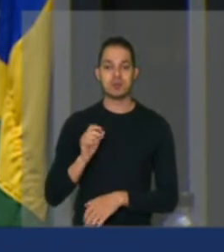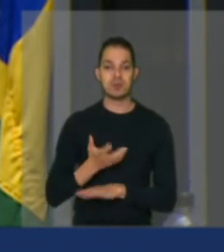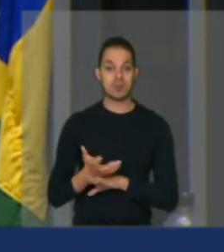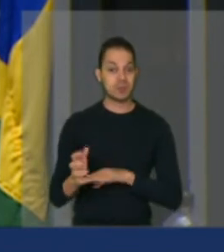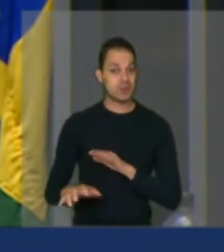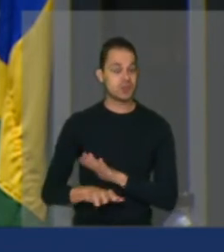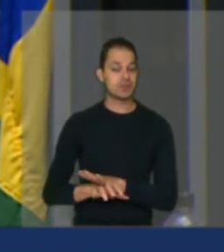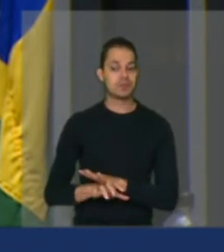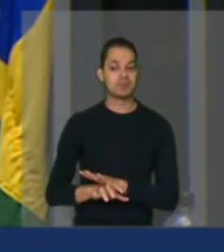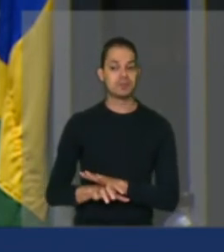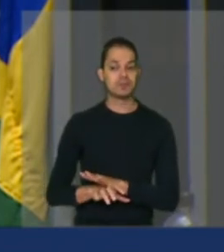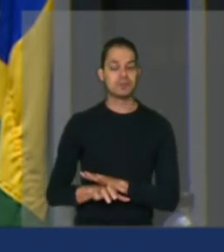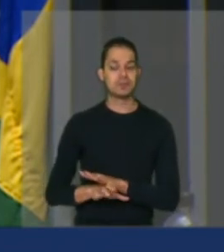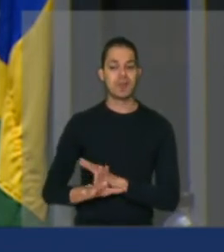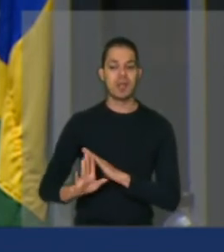DEPOIS NÓS NOS ELEGEMOS, TAMBÉM, COINCIDENTEMENTE,